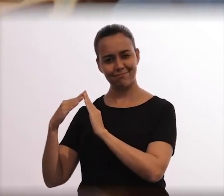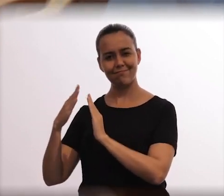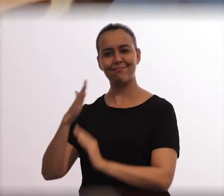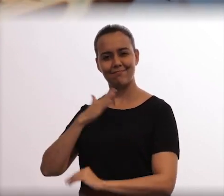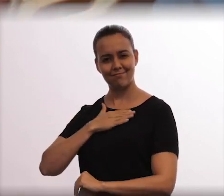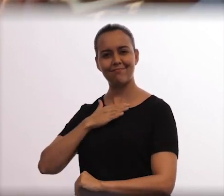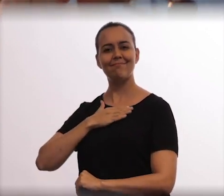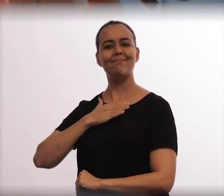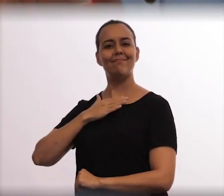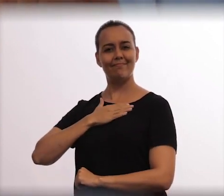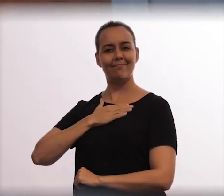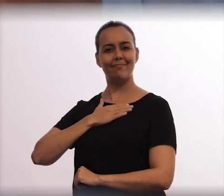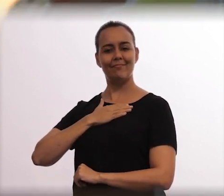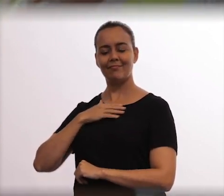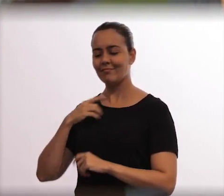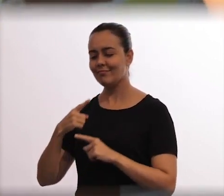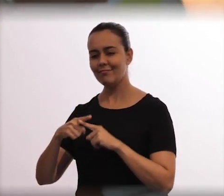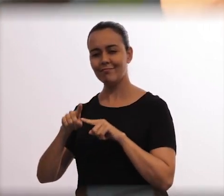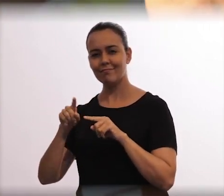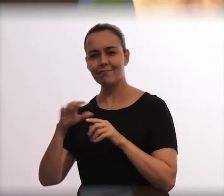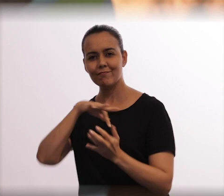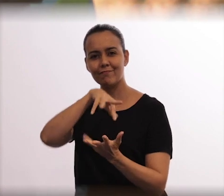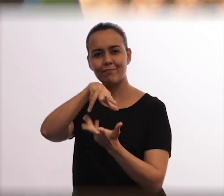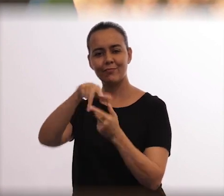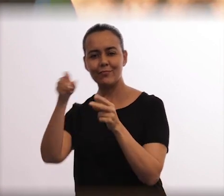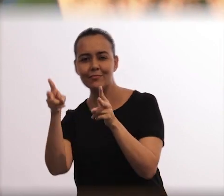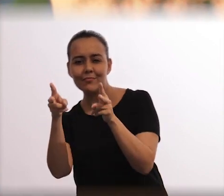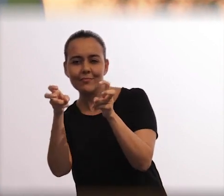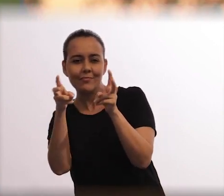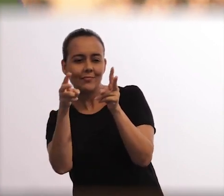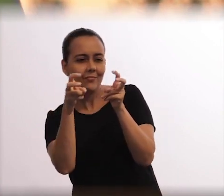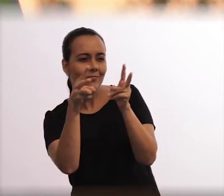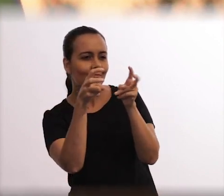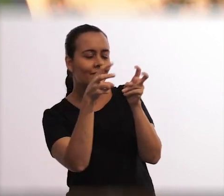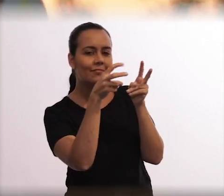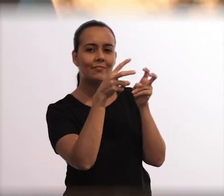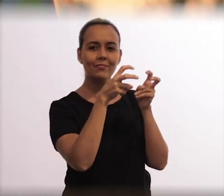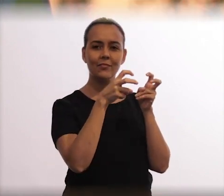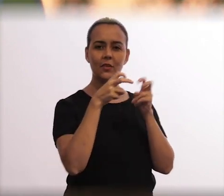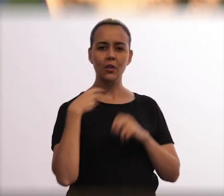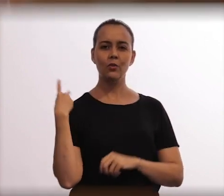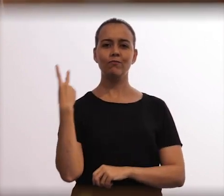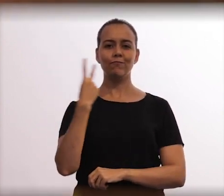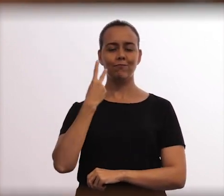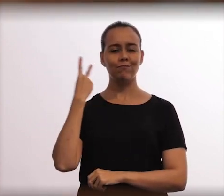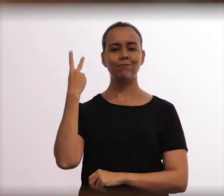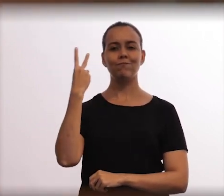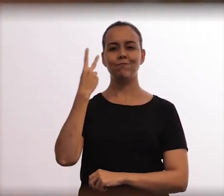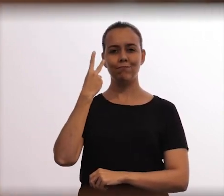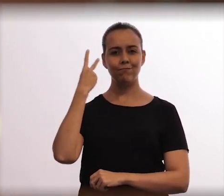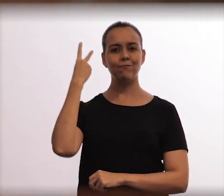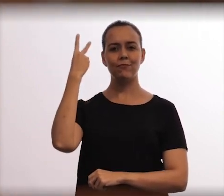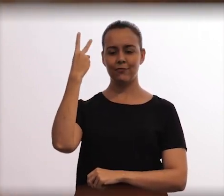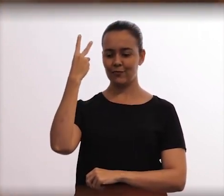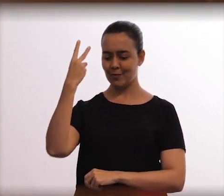Eu via Todo o valor Do bairro onde eu nasci